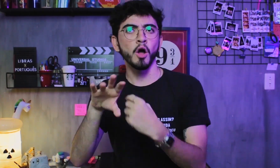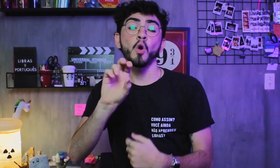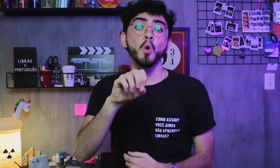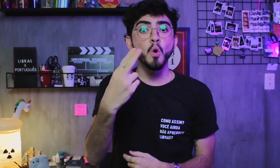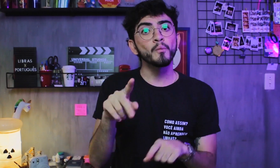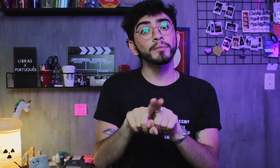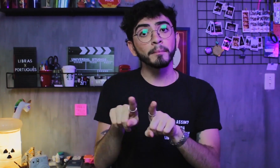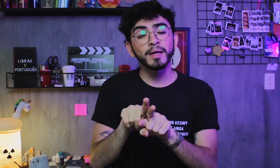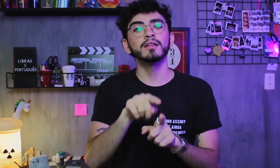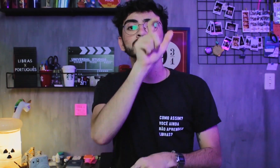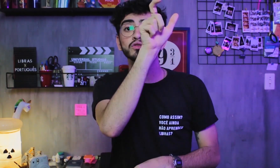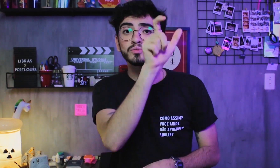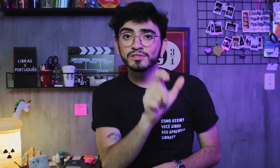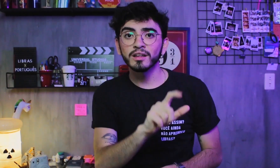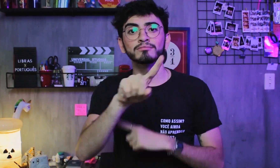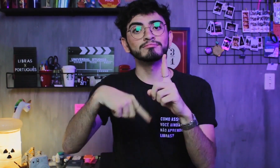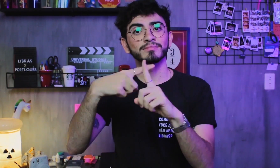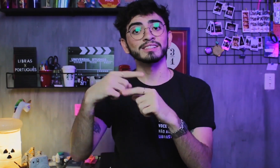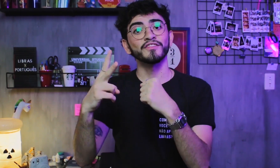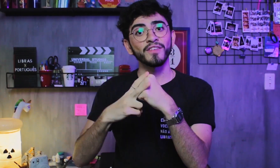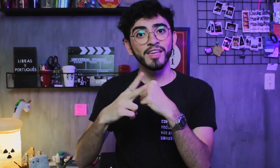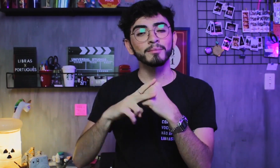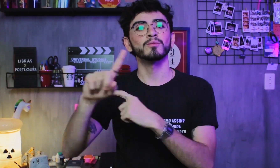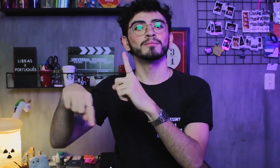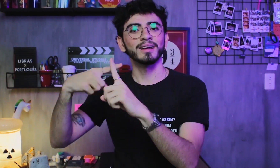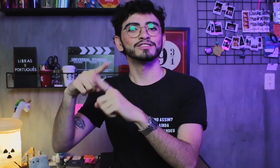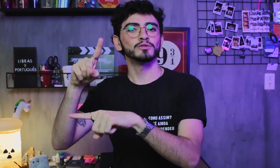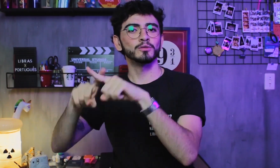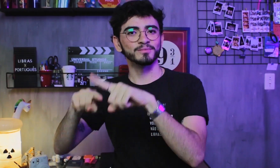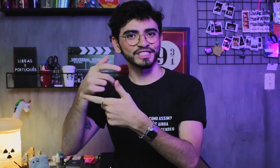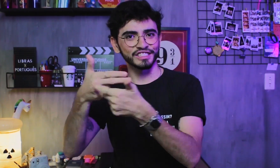ou em SVO sujeito + verbo + objeto,